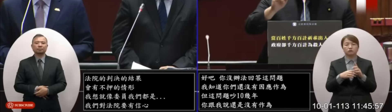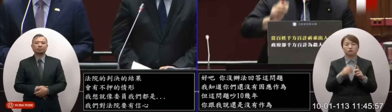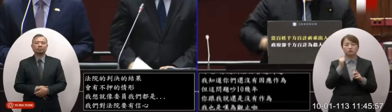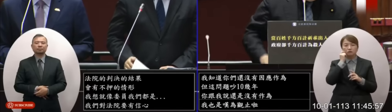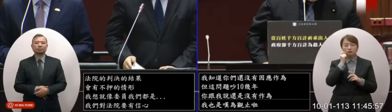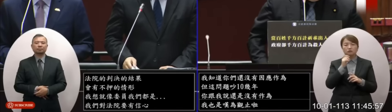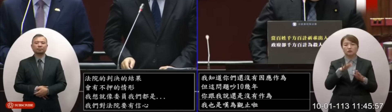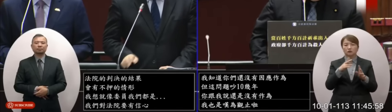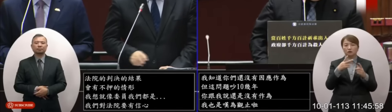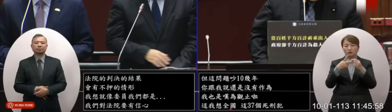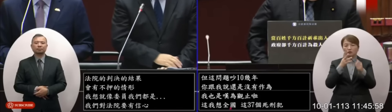請教院長跟部長